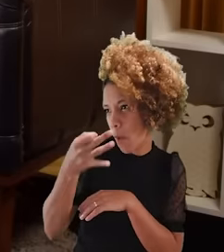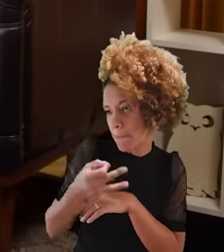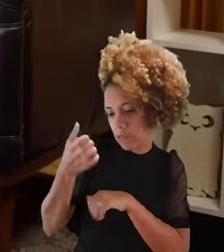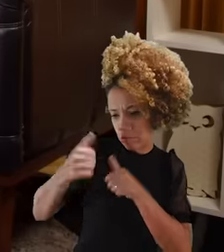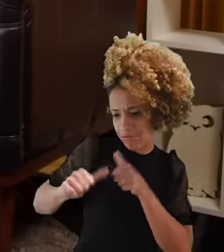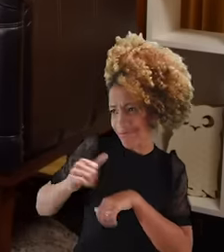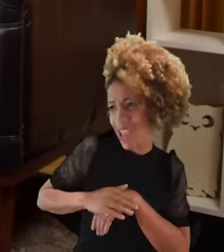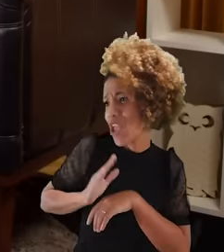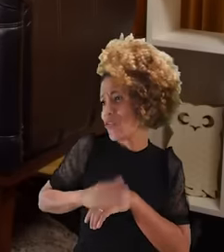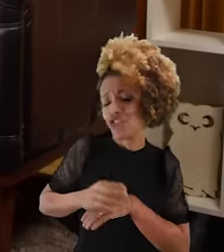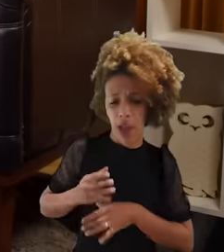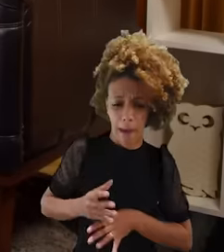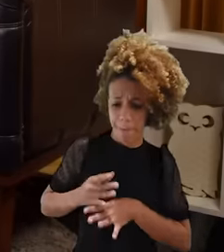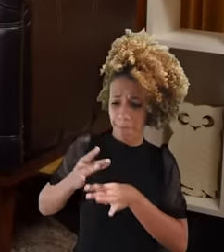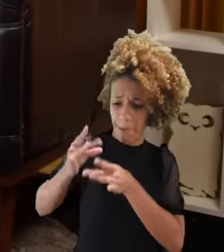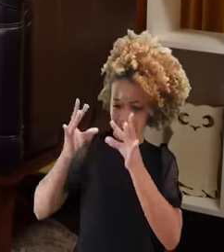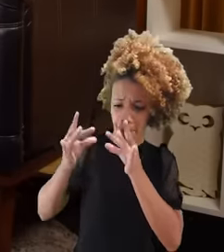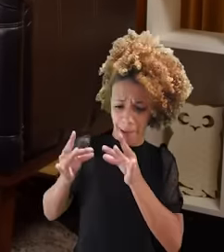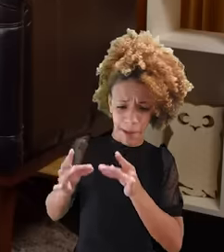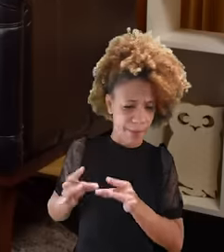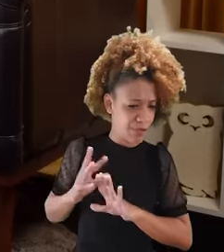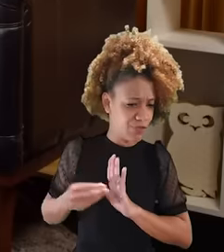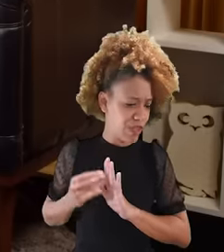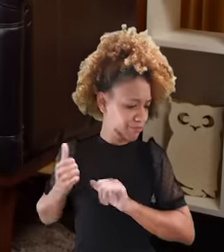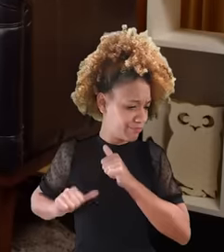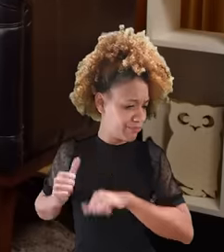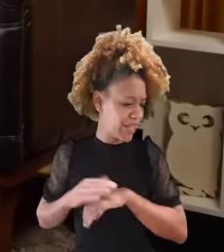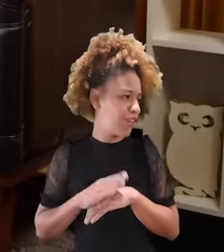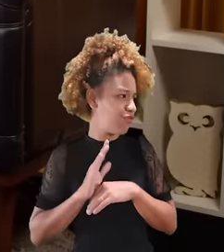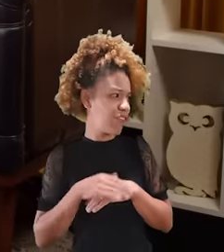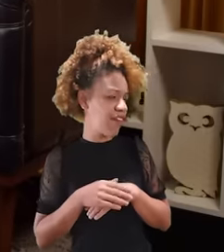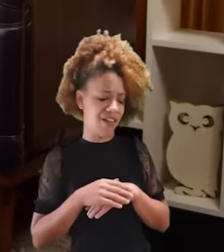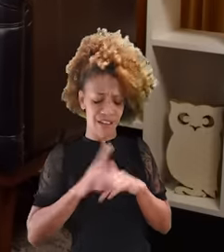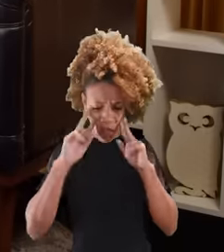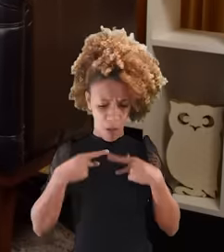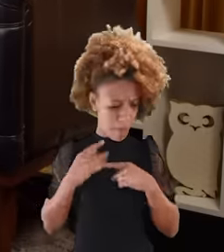tantos filtros dentro de mim tenho isso eu tenho isso eu já eu eu já me botei eu sou maior Eu já vi